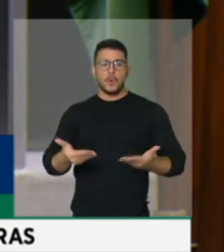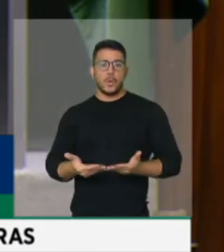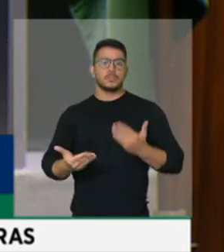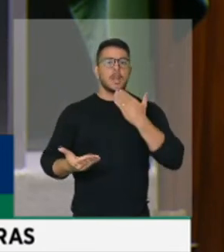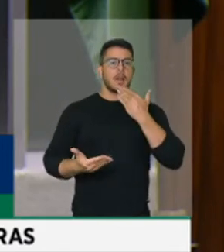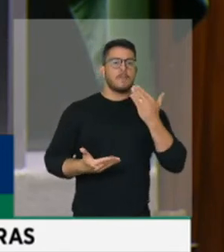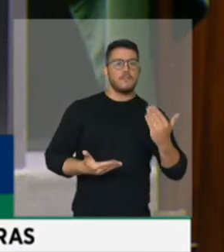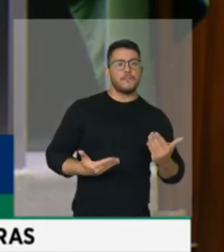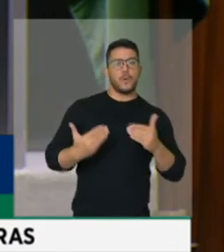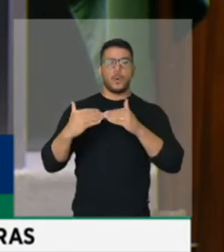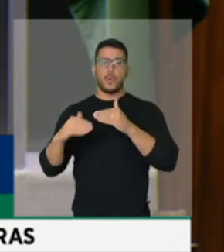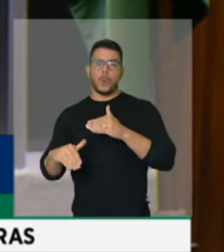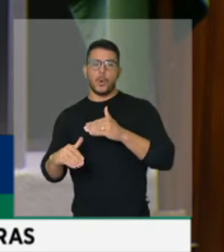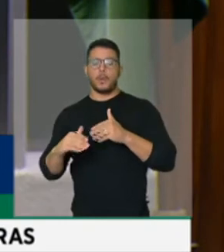NOSSO PAÍS. COMO AFIRMARAM... ALGUNS DEPUTADOS DA OPOSIÇÃ